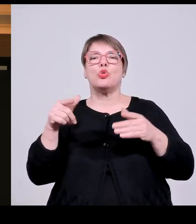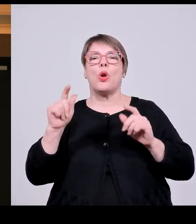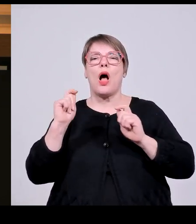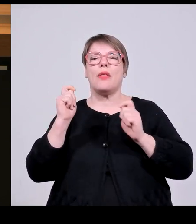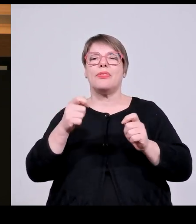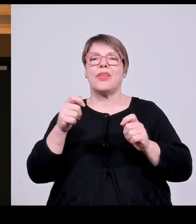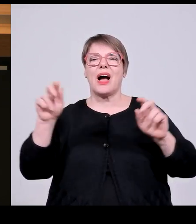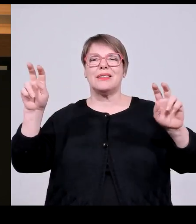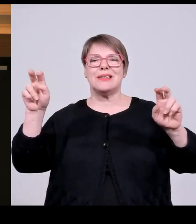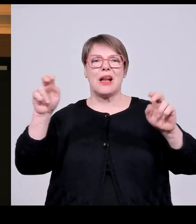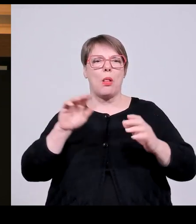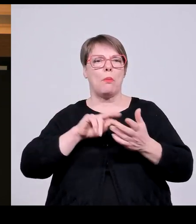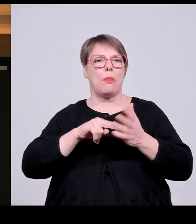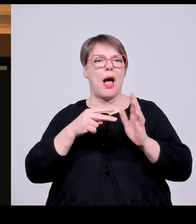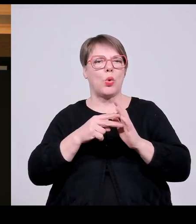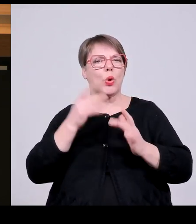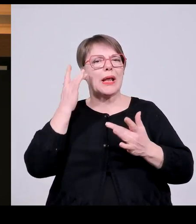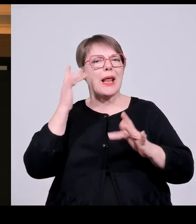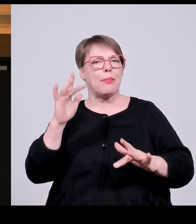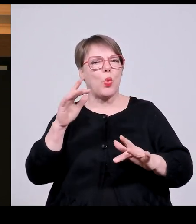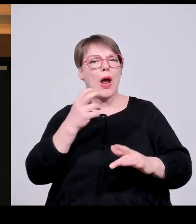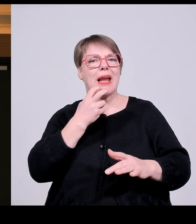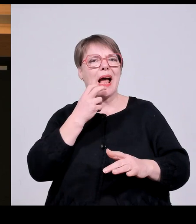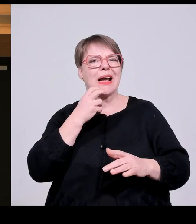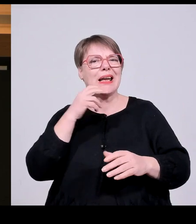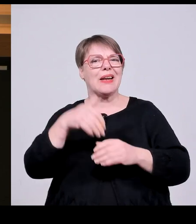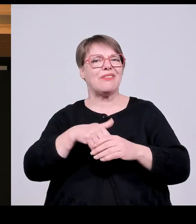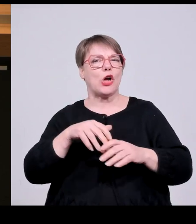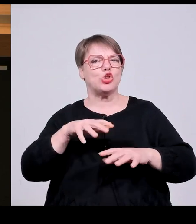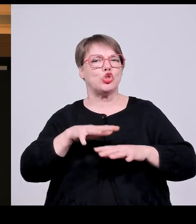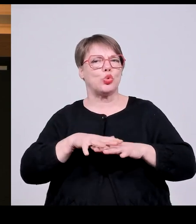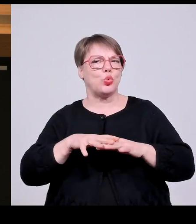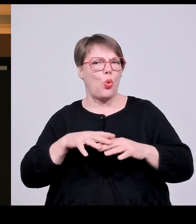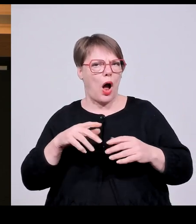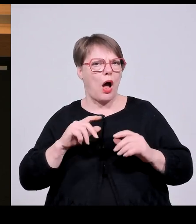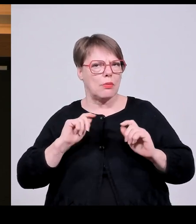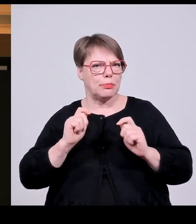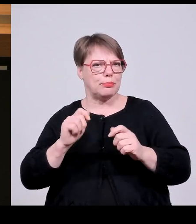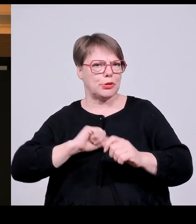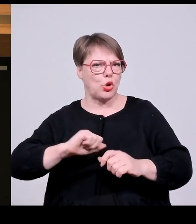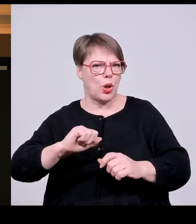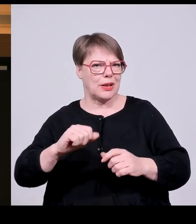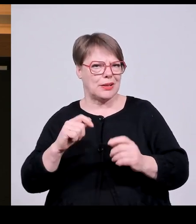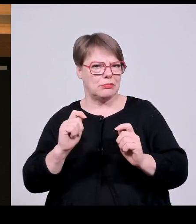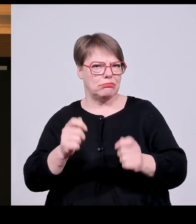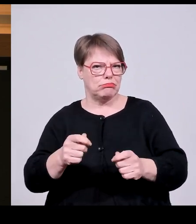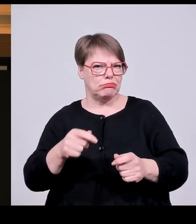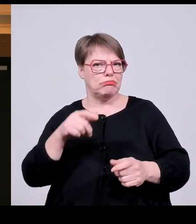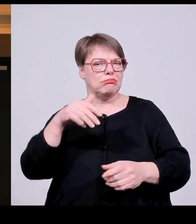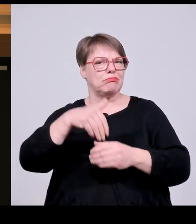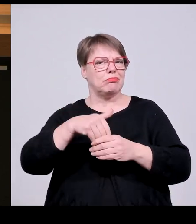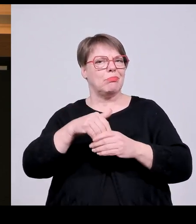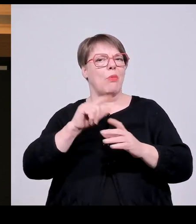Grüne und Die Linke einen Antrag mit dem Titel "Vorrang für Solarenergie" vor, in dem sie ihren eigenen Senat auffordern,